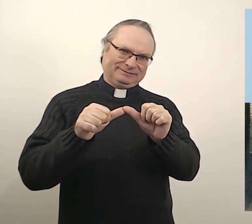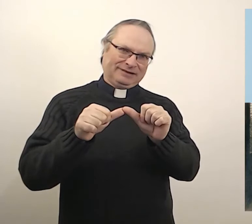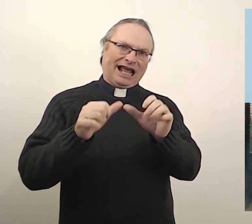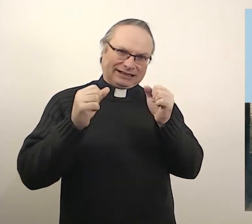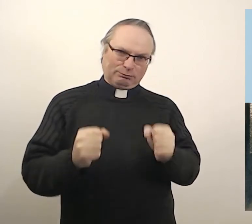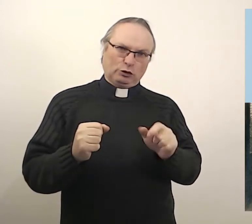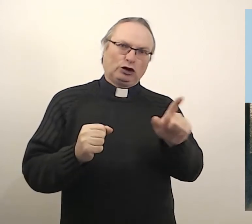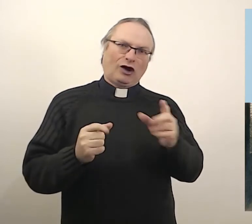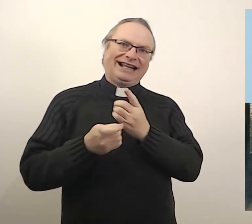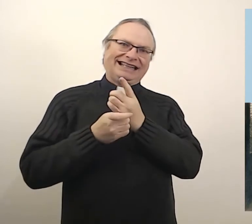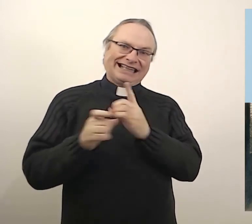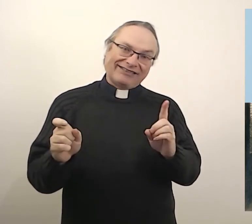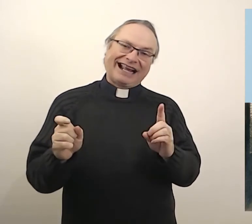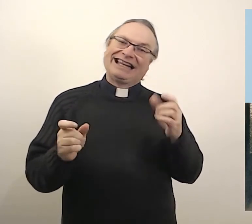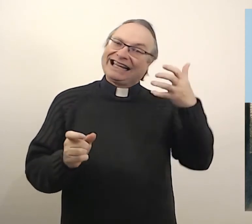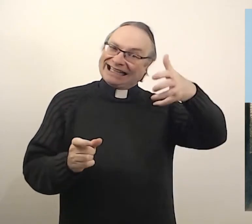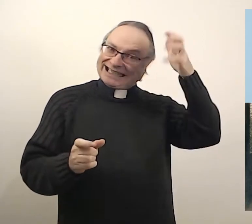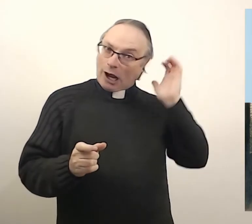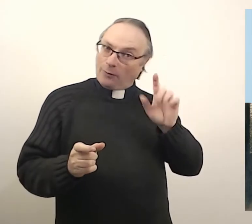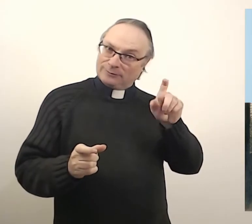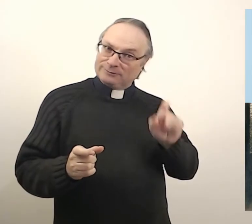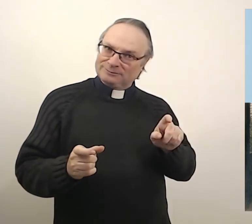a-t-il pu te délivrer des lions?»